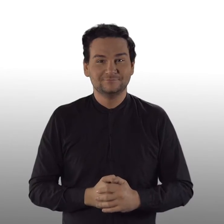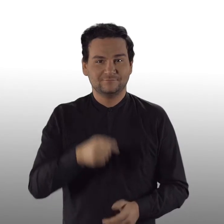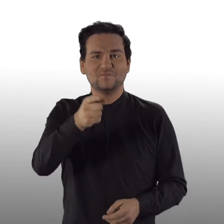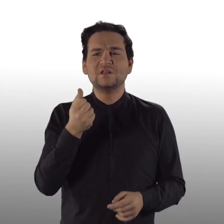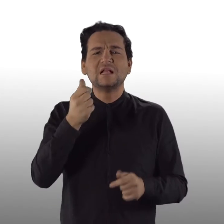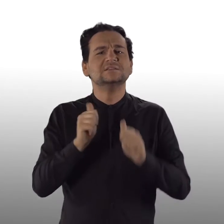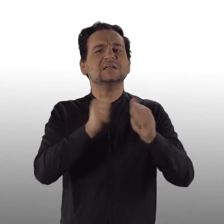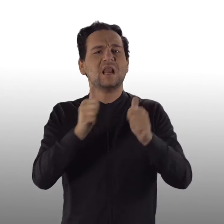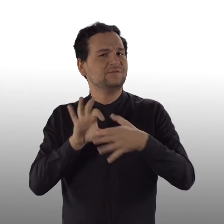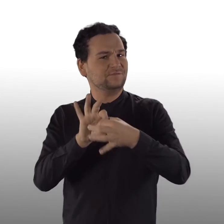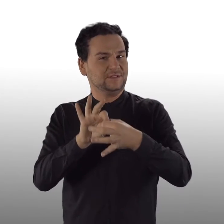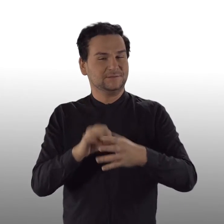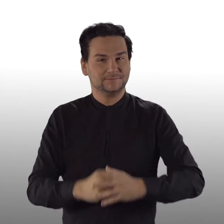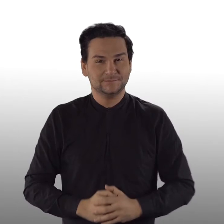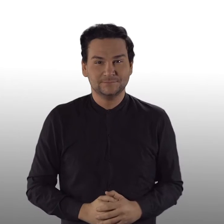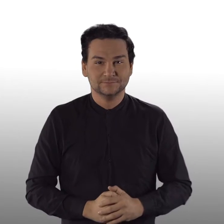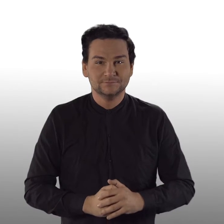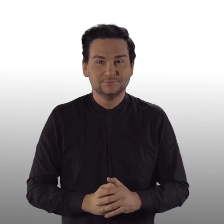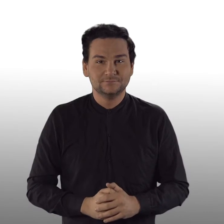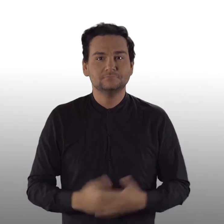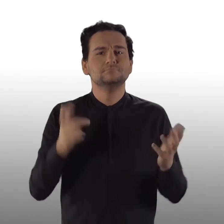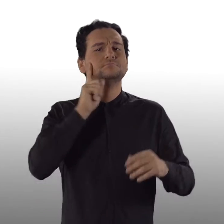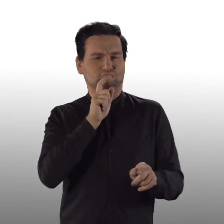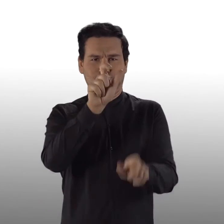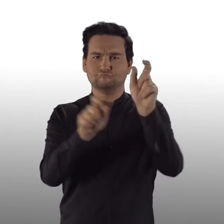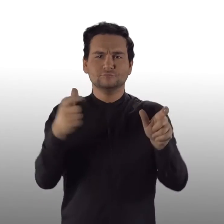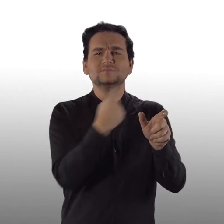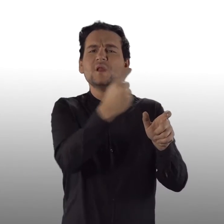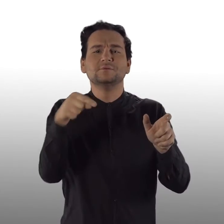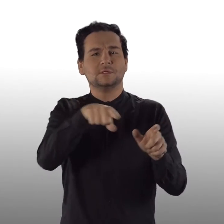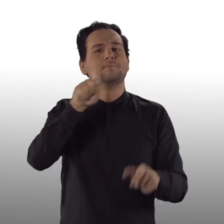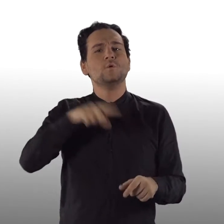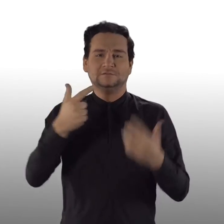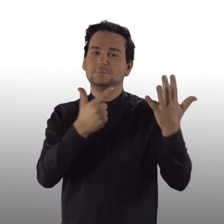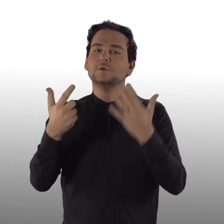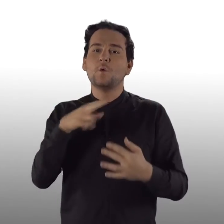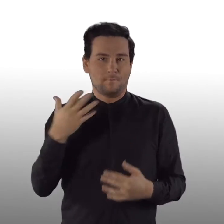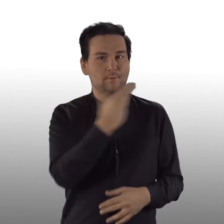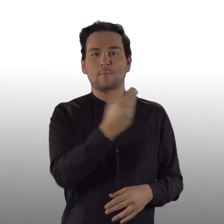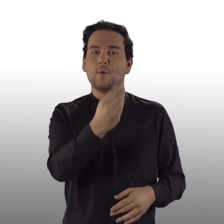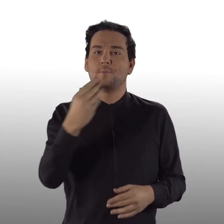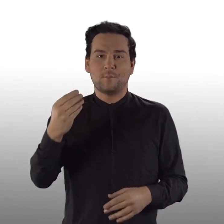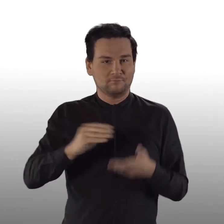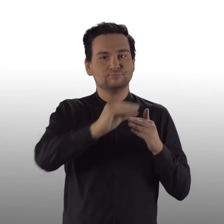Finanzielle Hilfen Gehörlose Menschen erhalten eine Hilfe von 77 Euro pro Monat für den Ausgleich